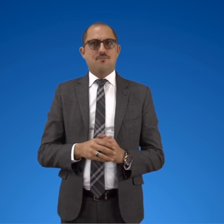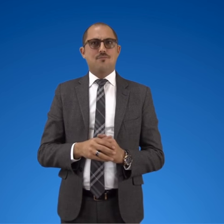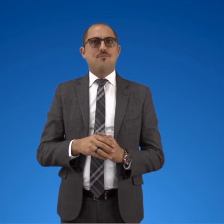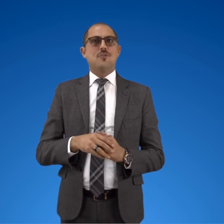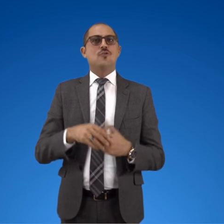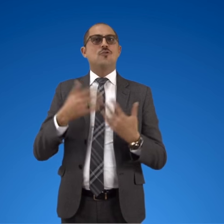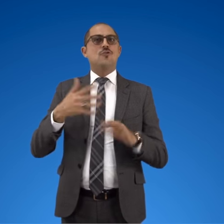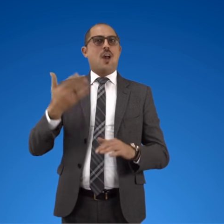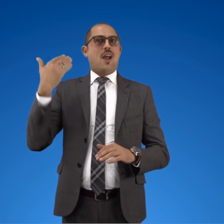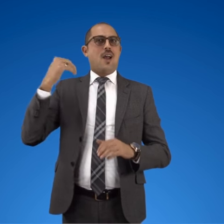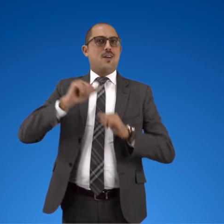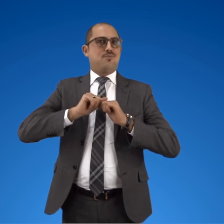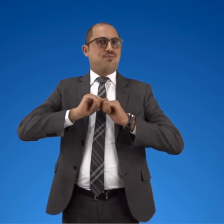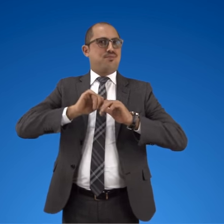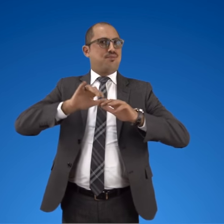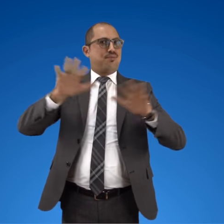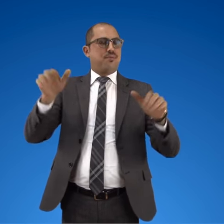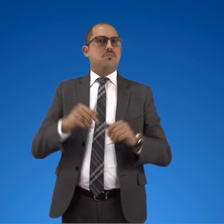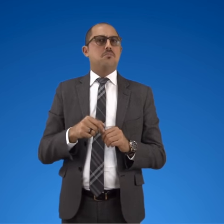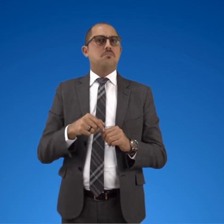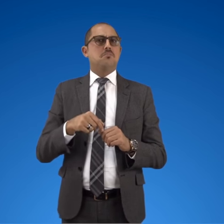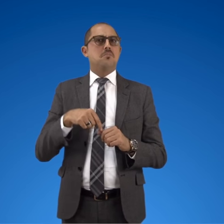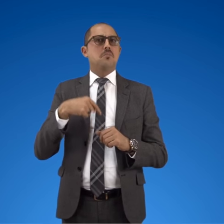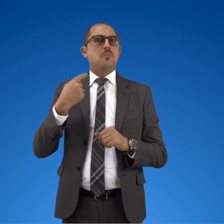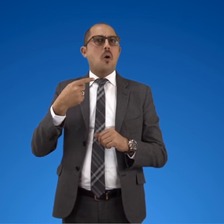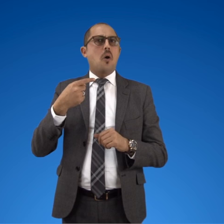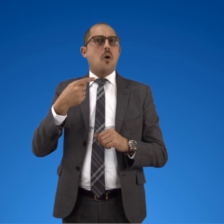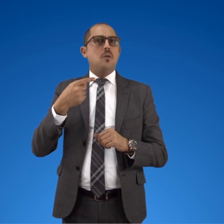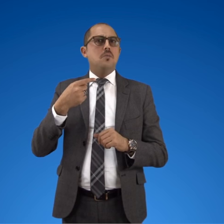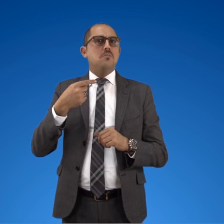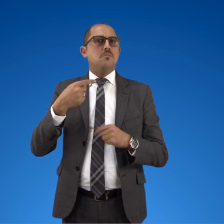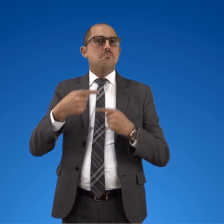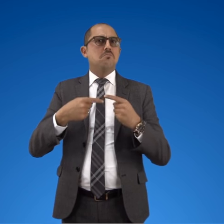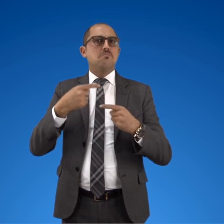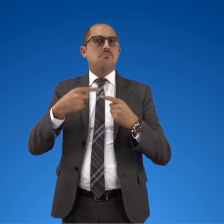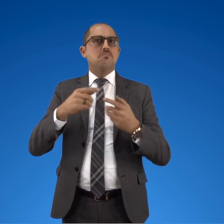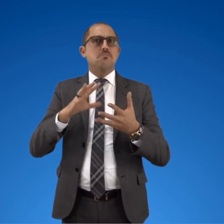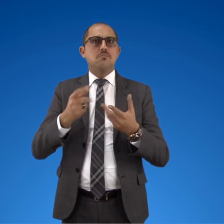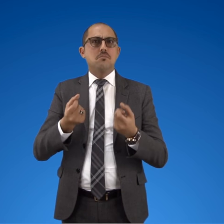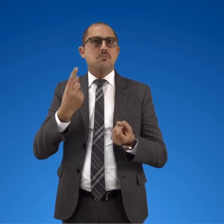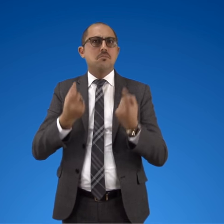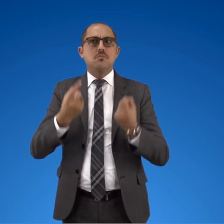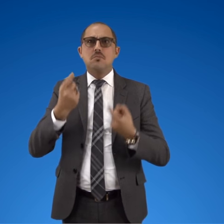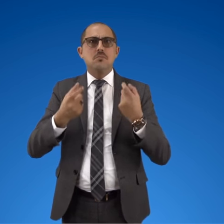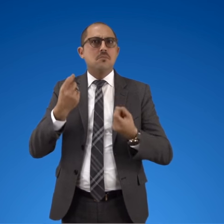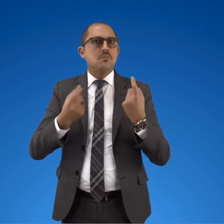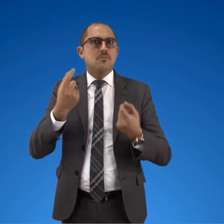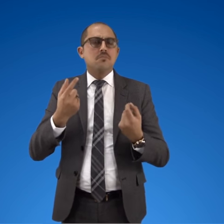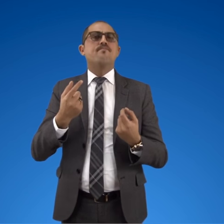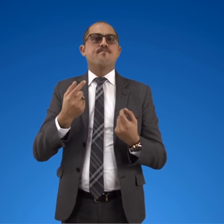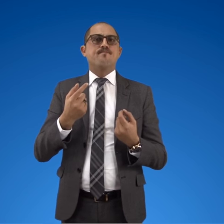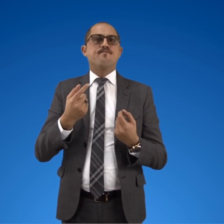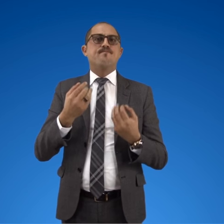Già è stato informato a tutti il rinnovo della patente a 10 anni, poi sono spuntati alcuni problemi.